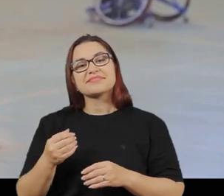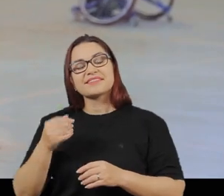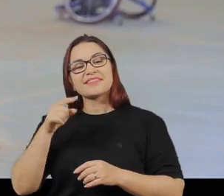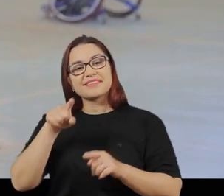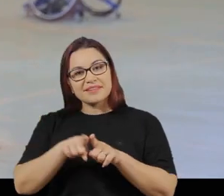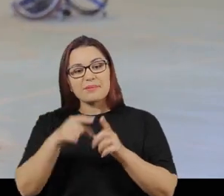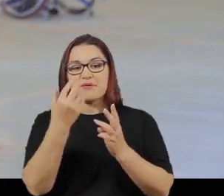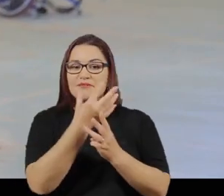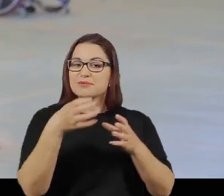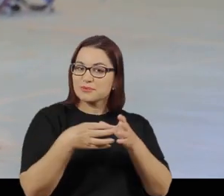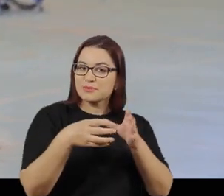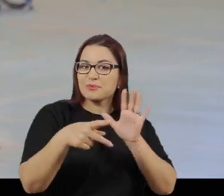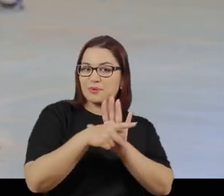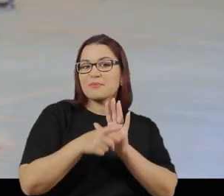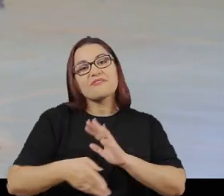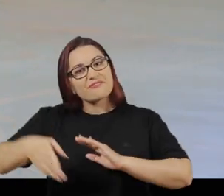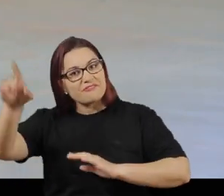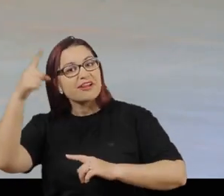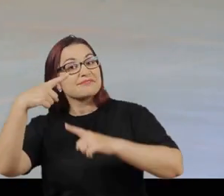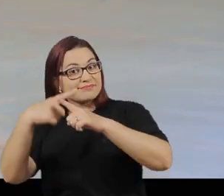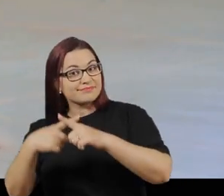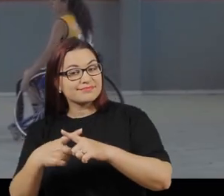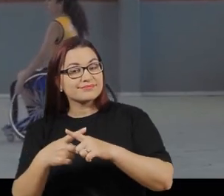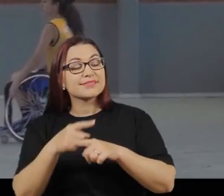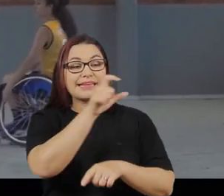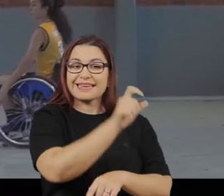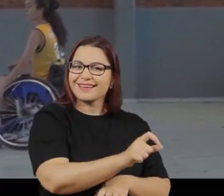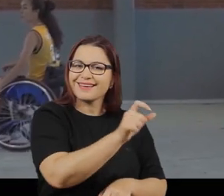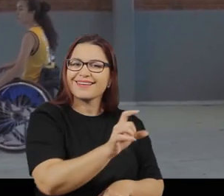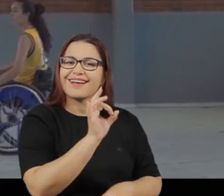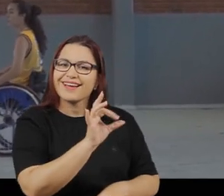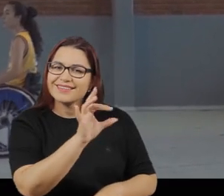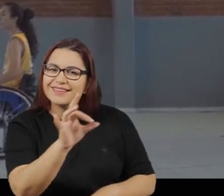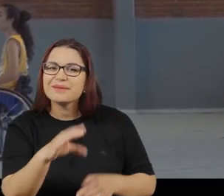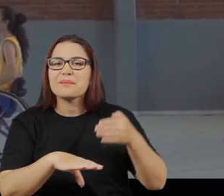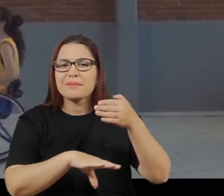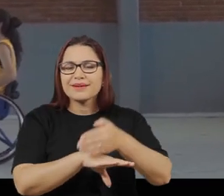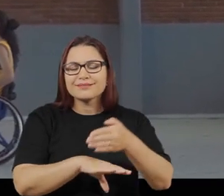representa também a Universidade. Para os atletas que fazem parte, é de